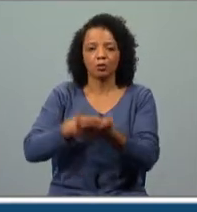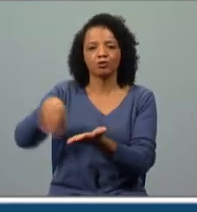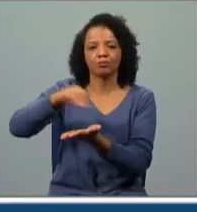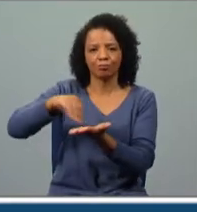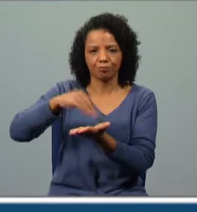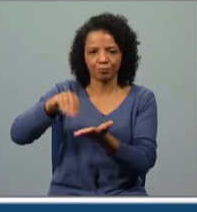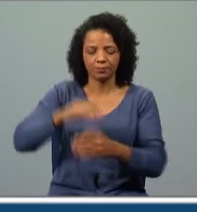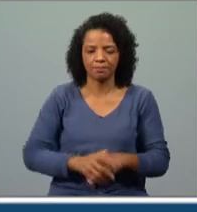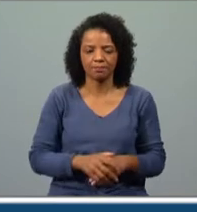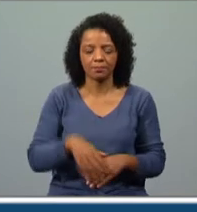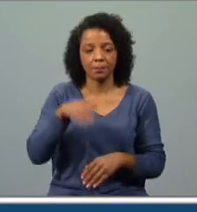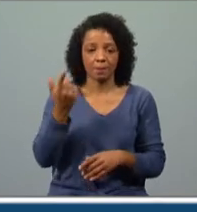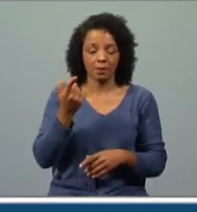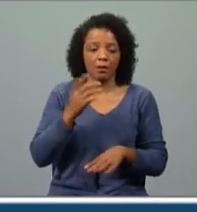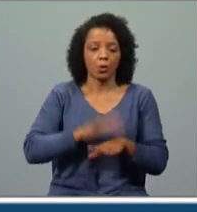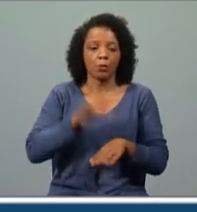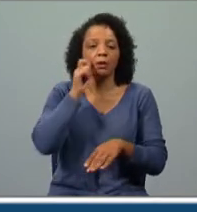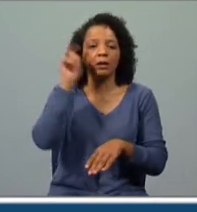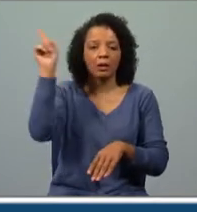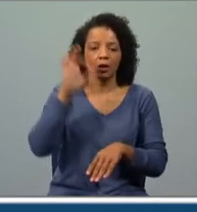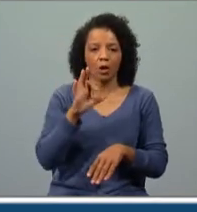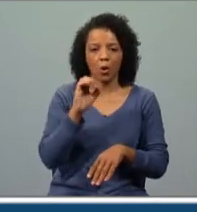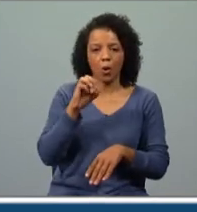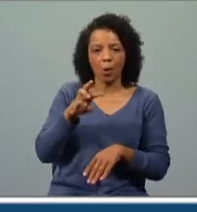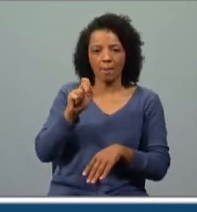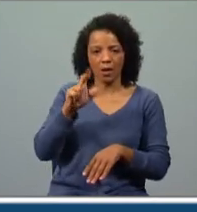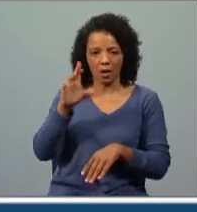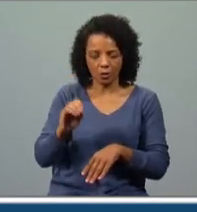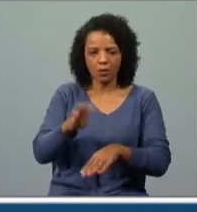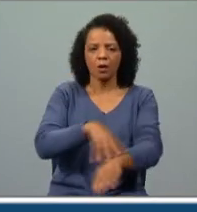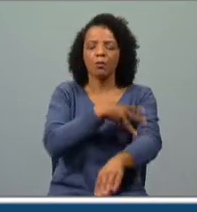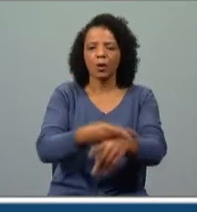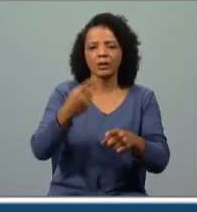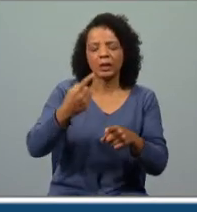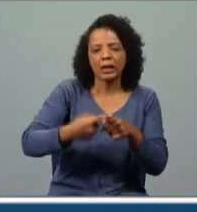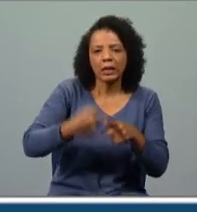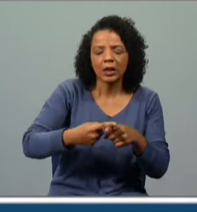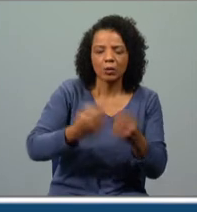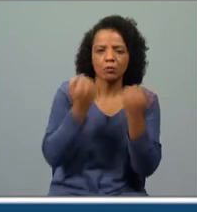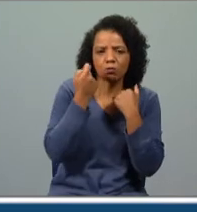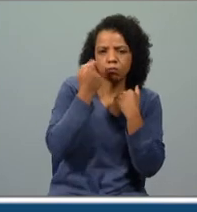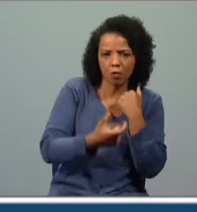atribuídos a sua autoria ao nerd poeta grego do qual pouco se sabe Homero terá 歸因於詩人書呆子的作者身份荷馬將擁有鮮為人知的希臘語